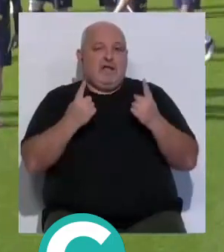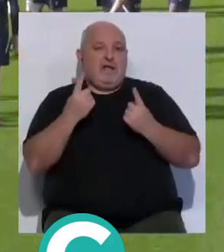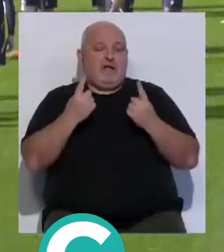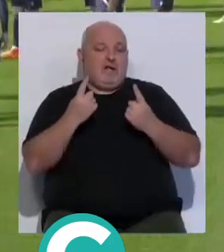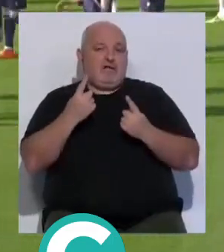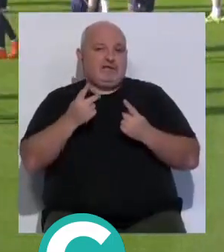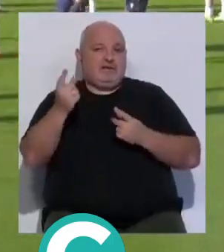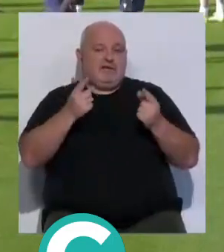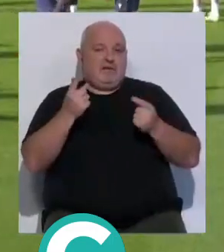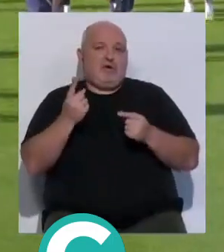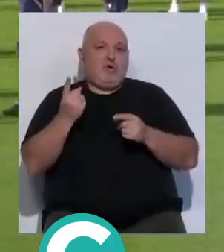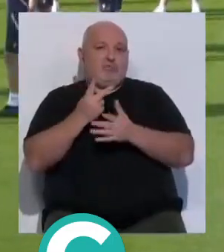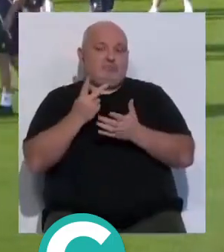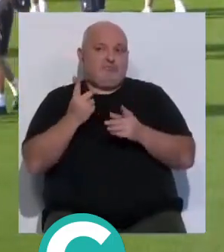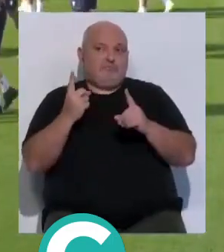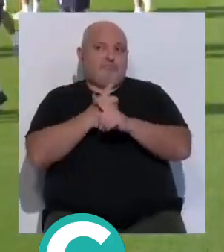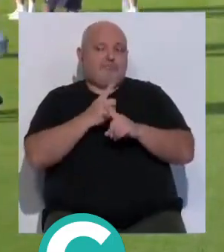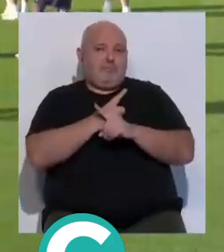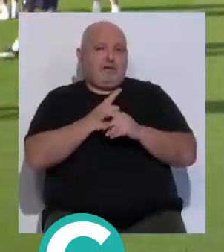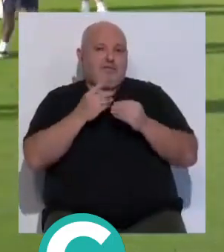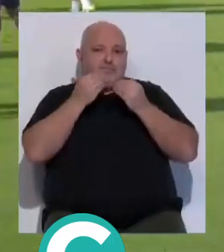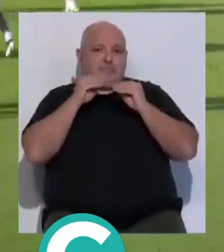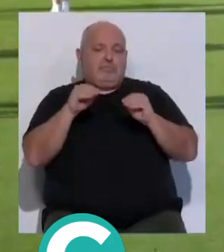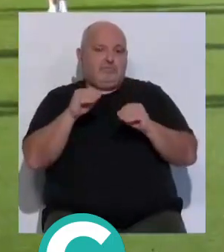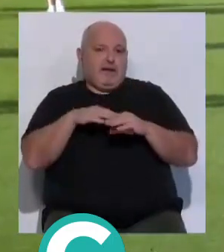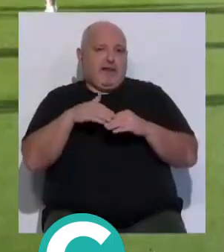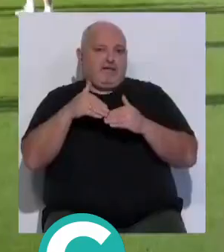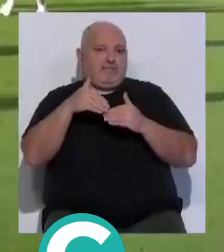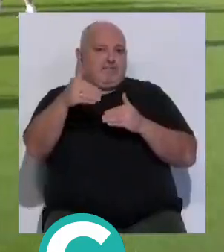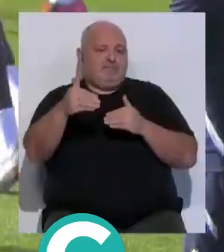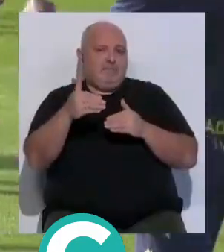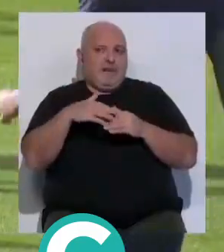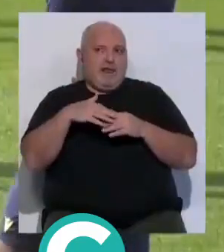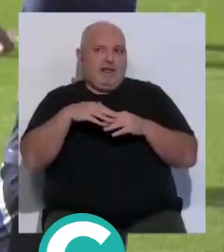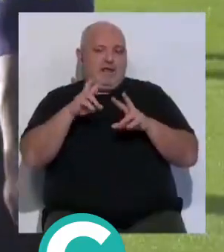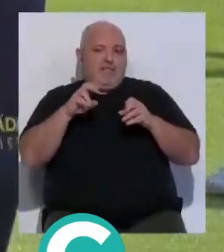estos efectivos hay que tener también recambios de garantías a unos efectivos que a día de hoy